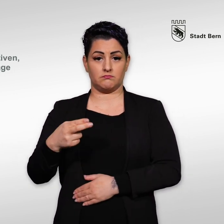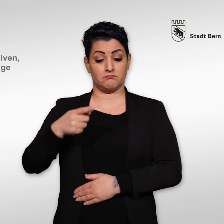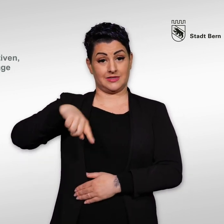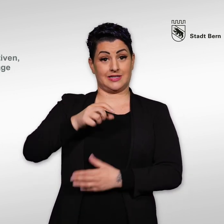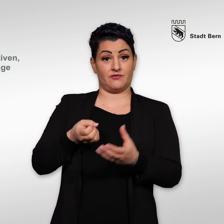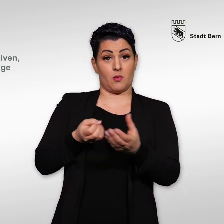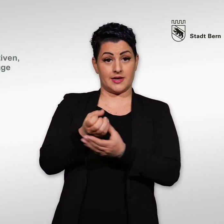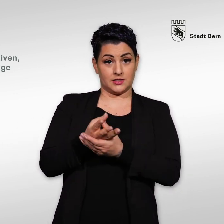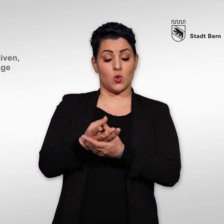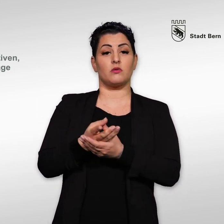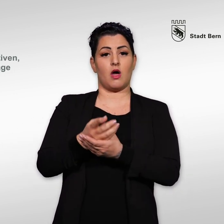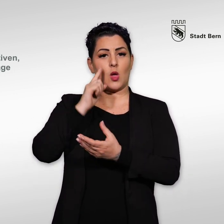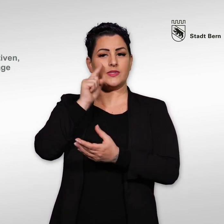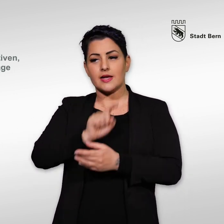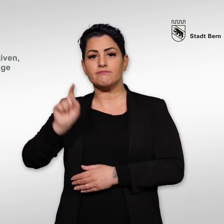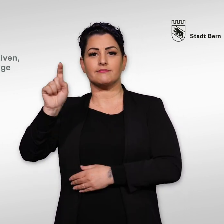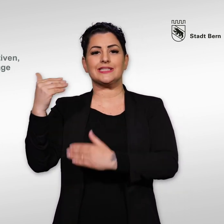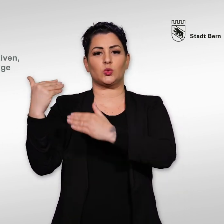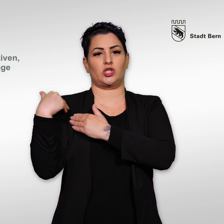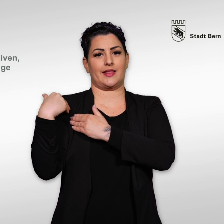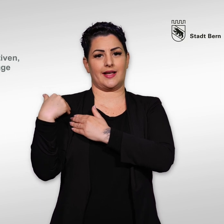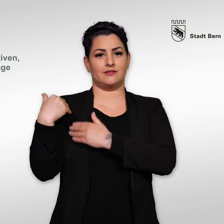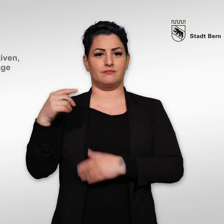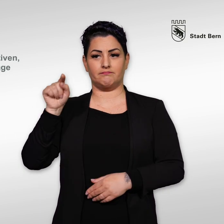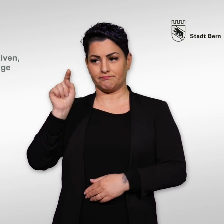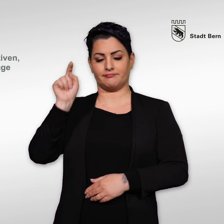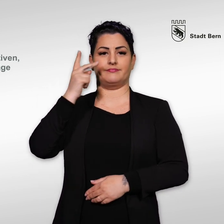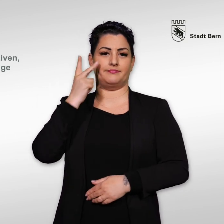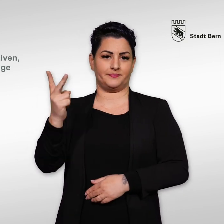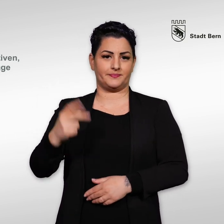Sie finden diese Informationen in der Box «Zuständige Stelle».